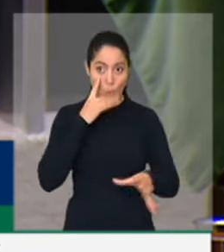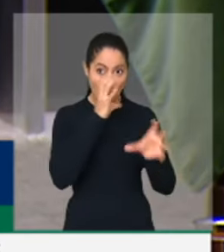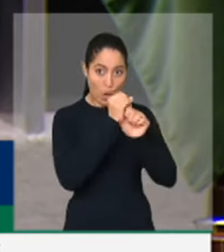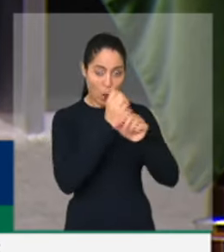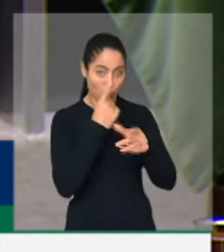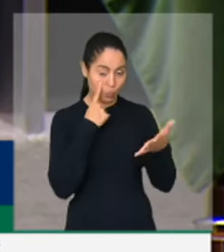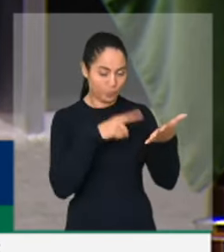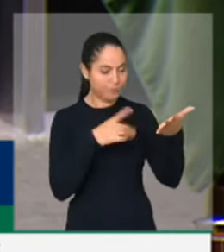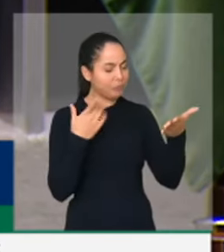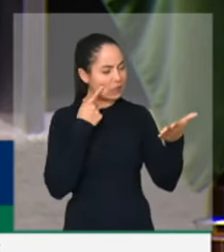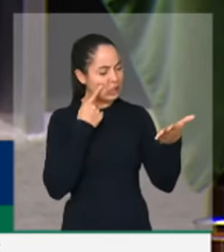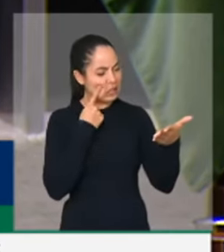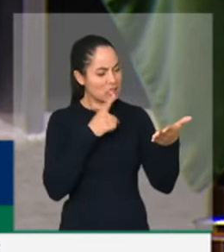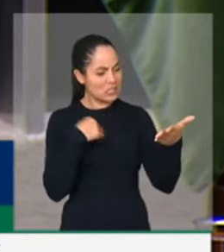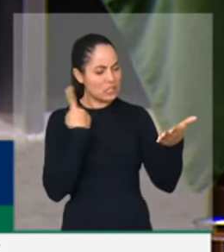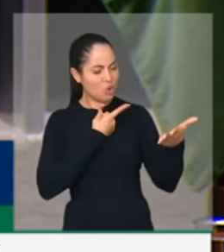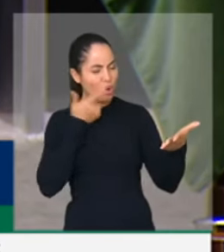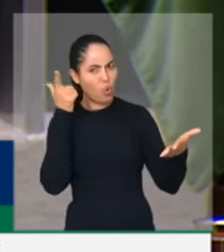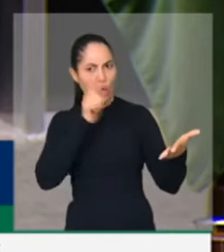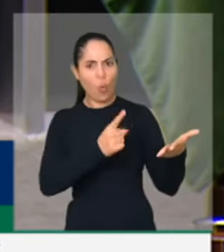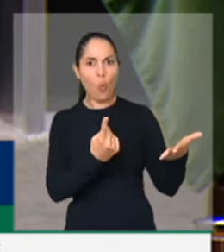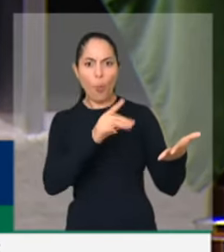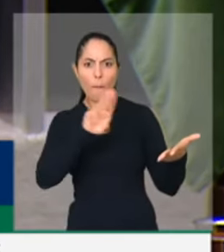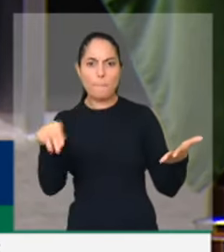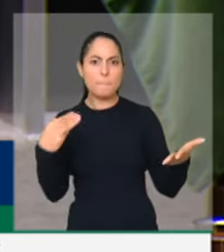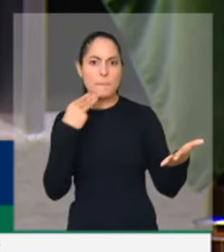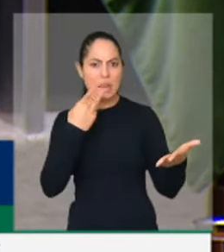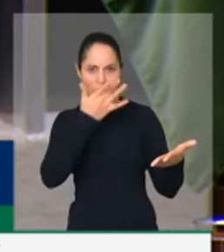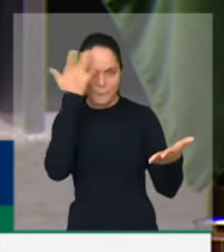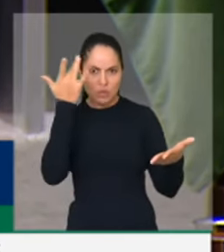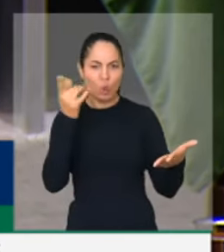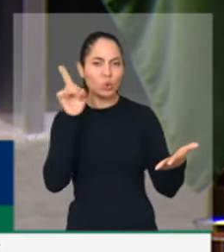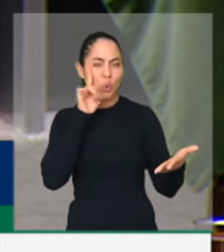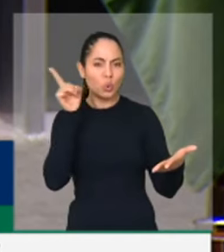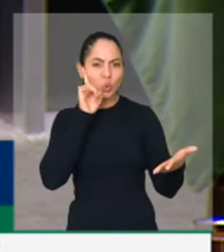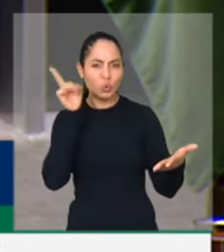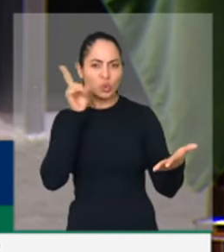MILHÃO DE PESSOAS POR DIA, COMO JÁ VACINAMOS 12 MILHÕ ES, VAI FALTAR AINDA 198 MILHÕES. ISSO AQUI VAMOS